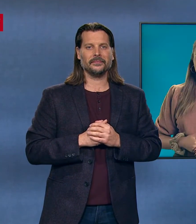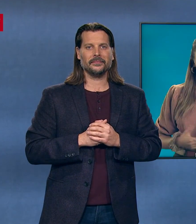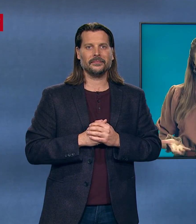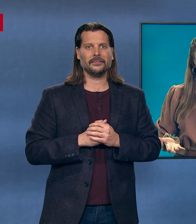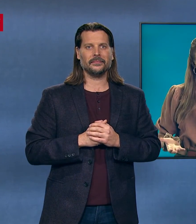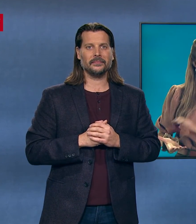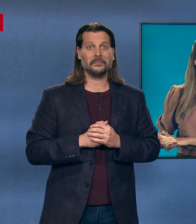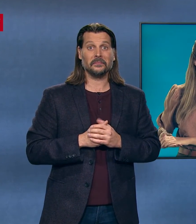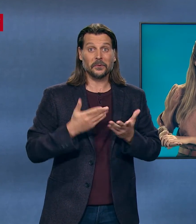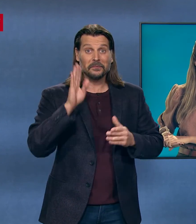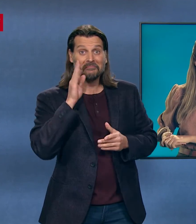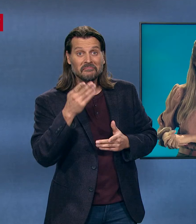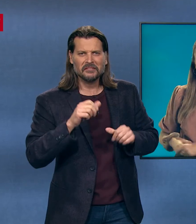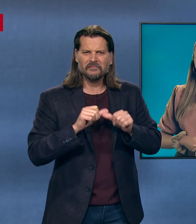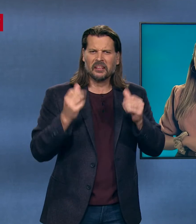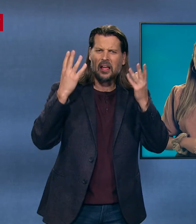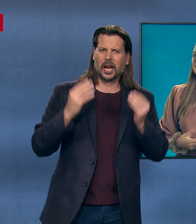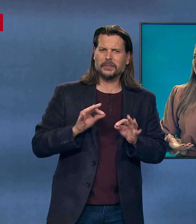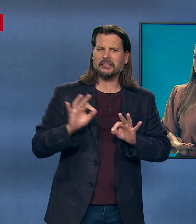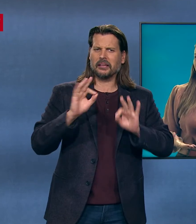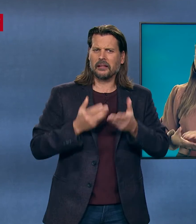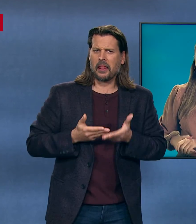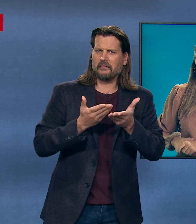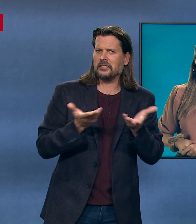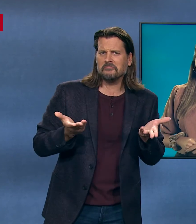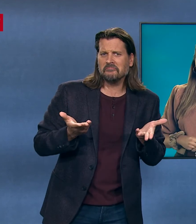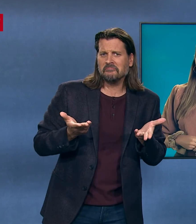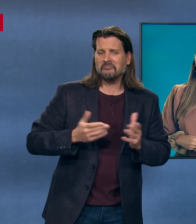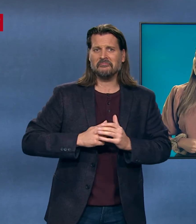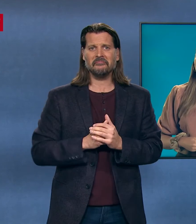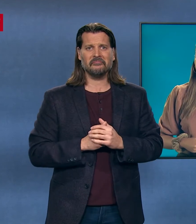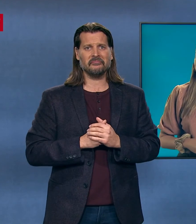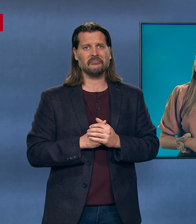Hast du es mitbekommen, wie du den Insekten im Herbst einen Gefallen tun kannst?